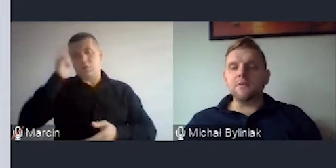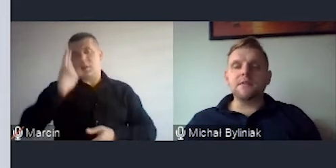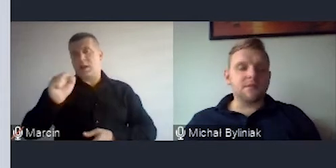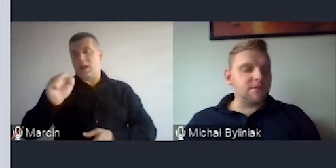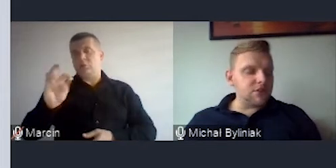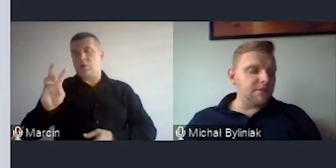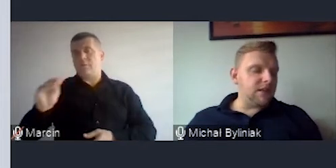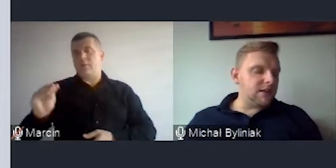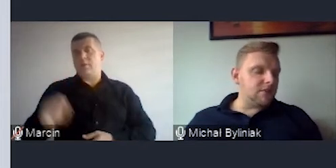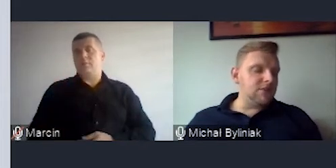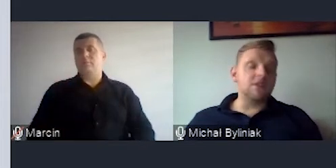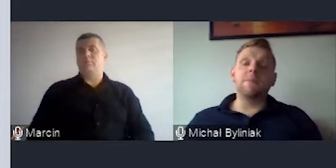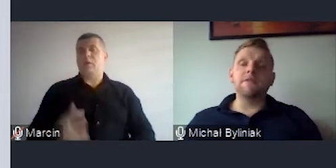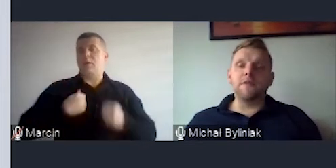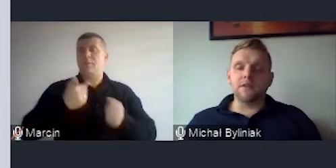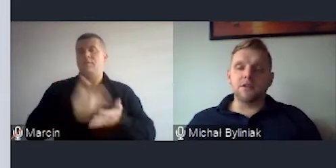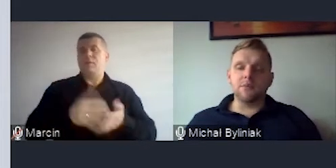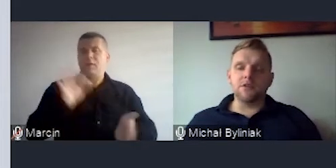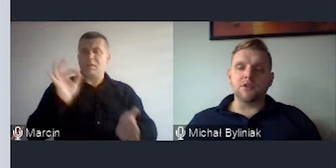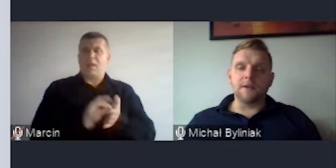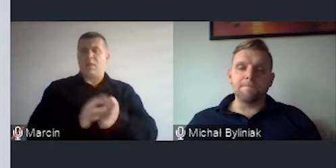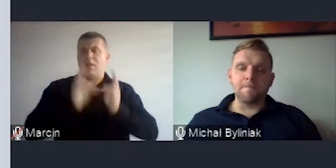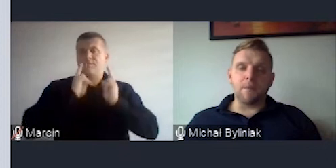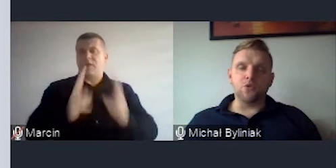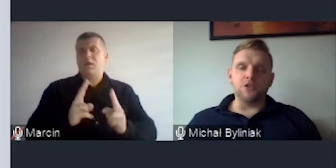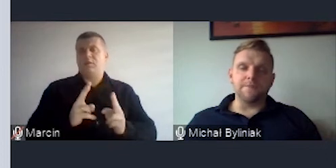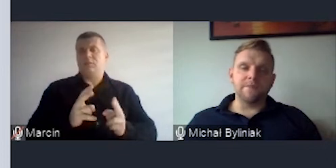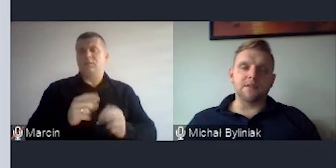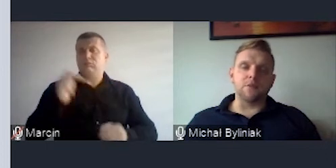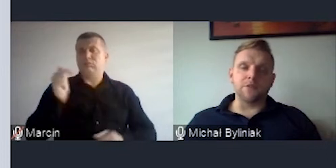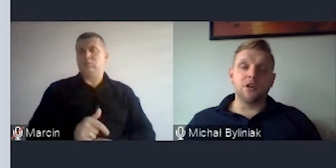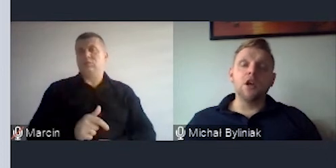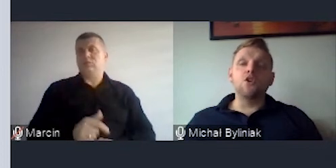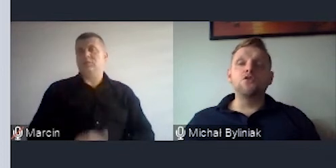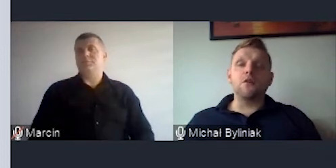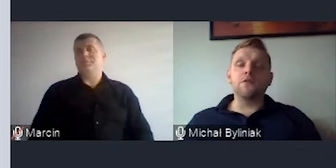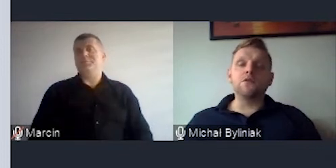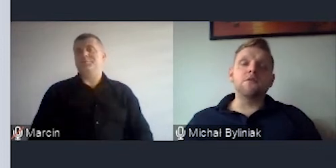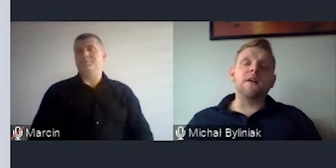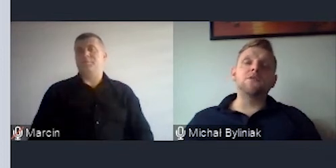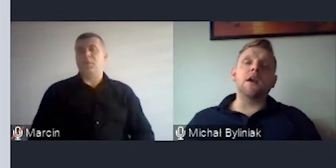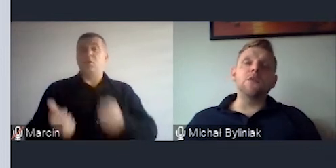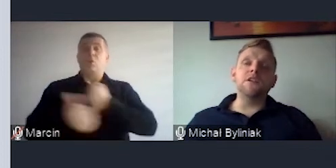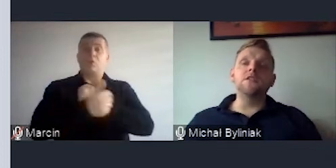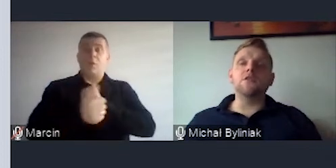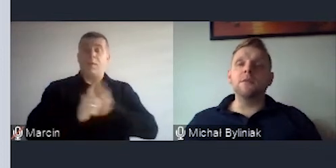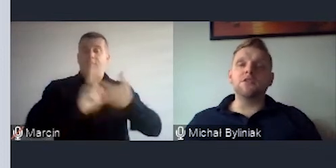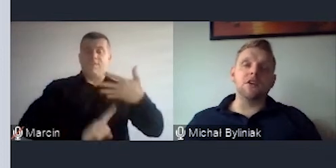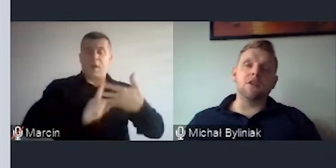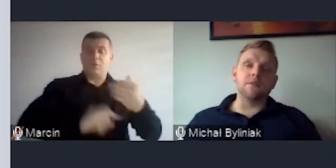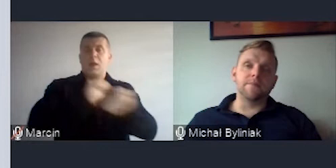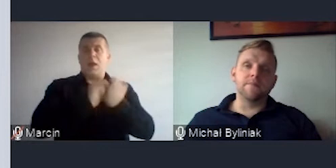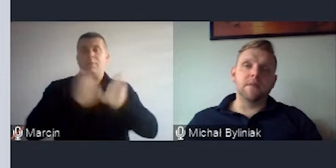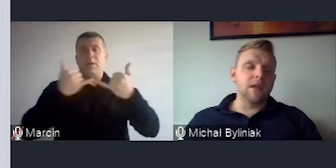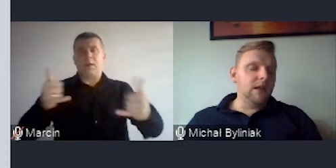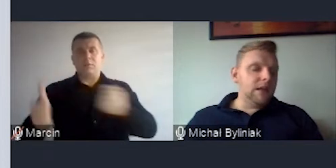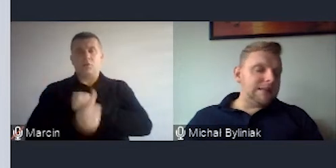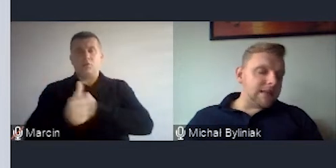Natomiast żeby wydatek rozliczać, na pewno faktyczne poniesienie musi nastąpić. Dowód? Faktura lub inny dokument księgowy.